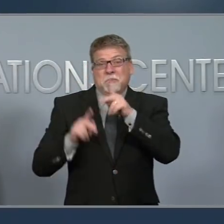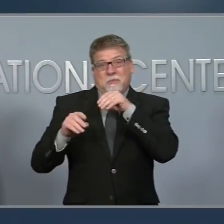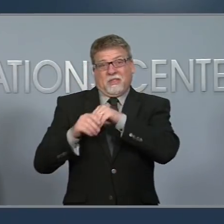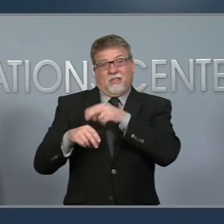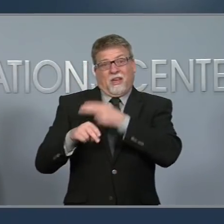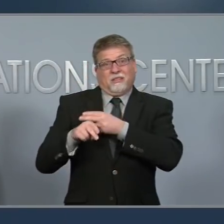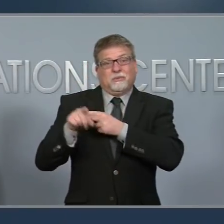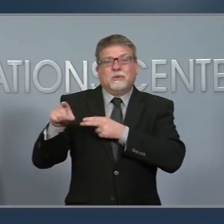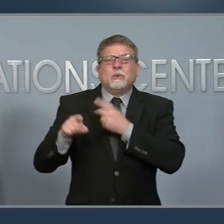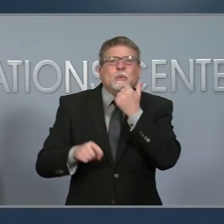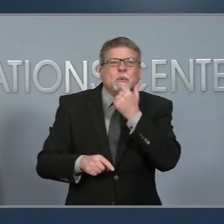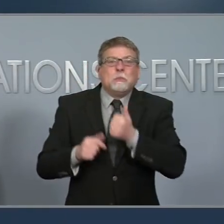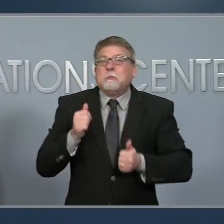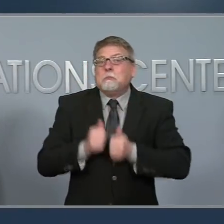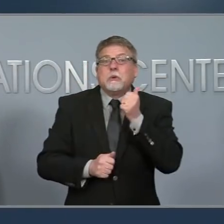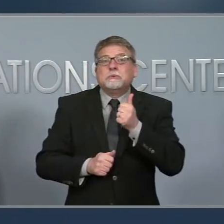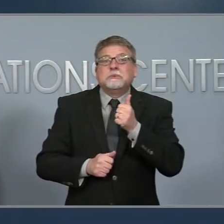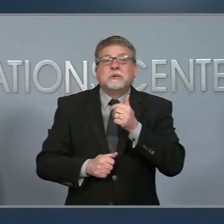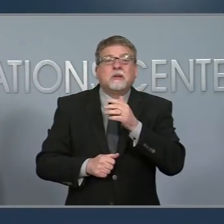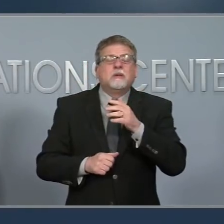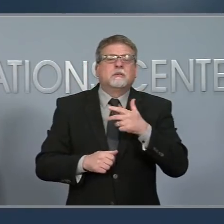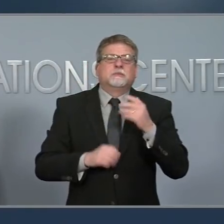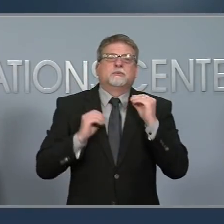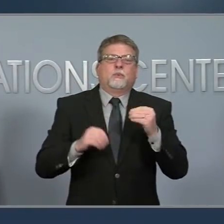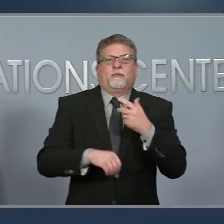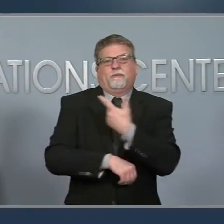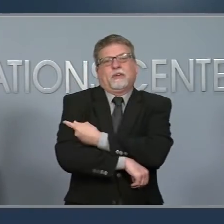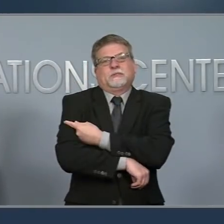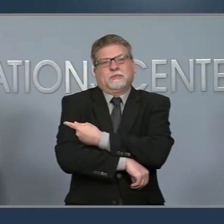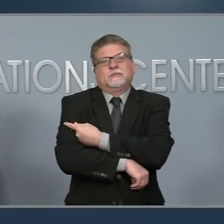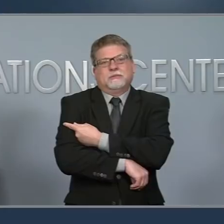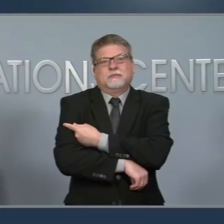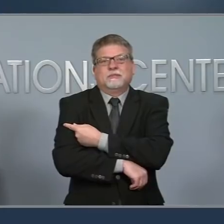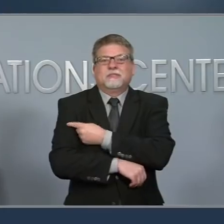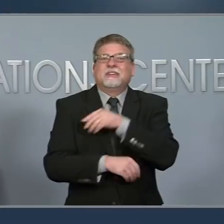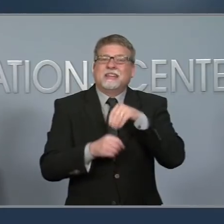enero establecieron récords de hospitalizaciones para esta